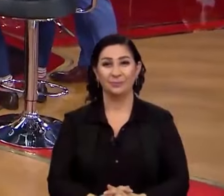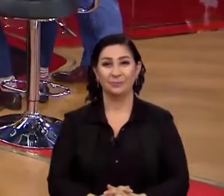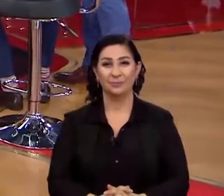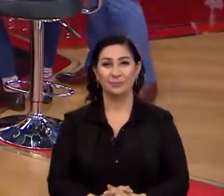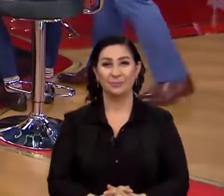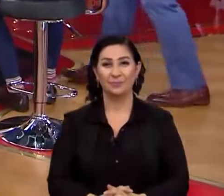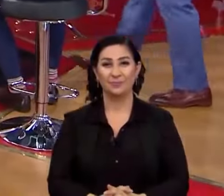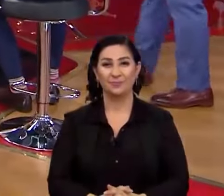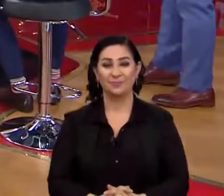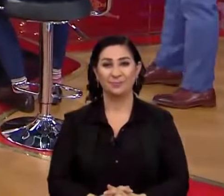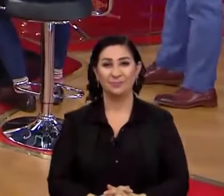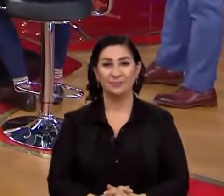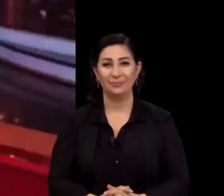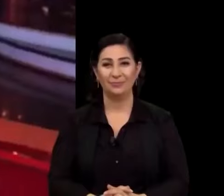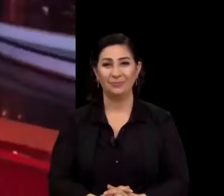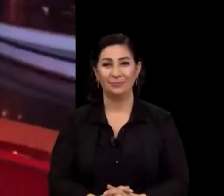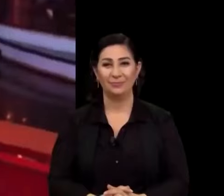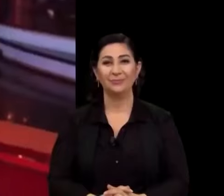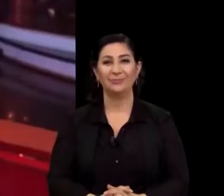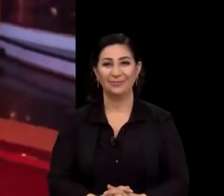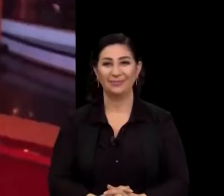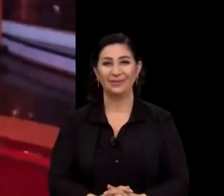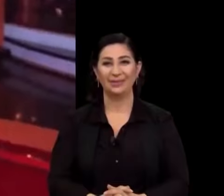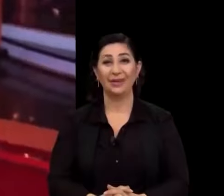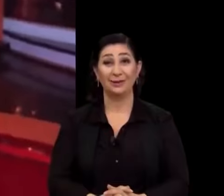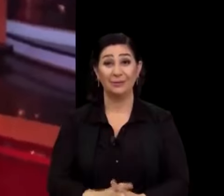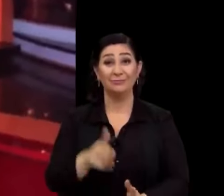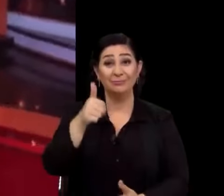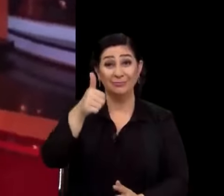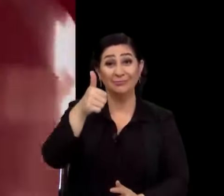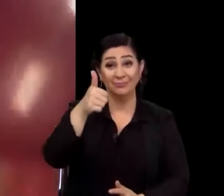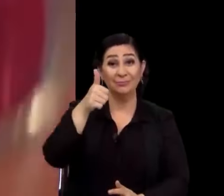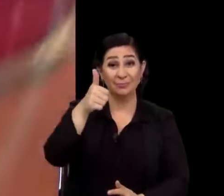[Müzik] mu Hayır olmadı Peki Olmadıysa daha